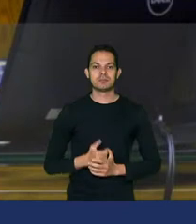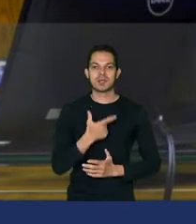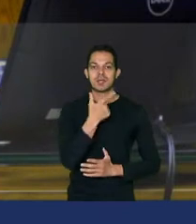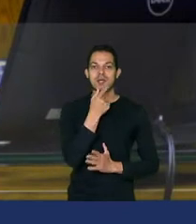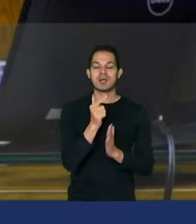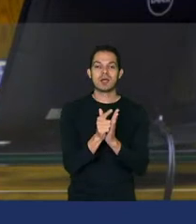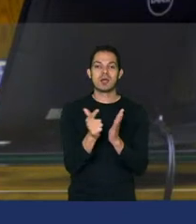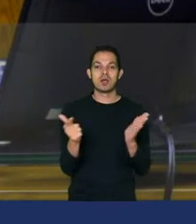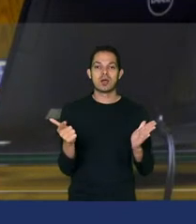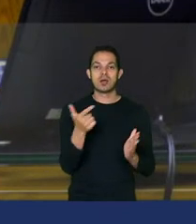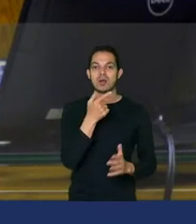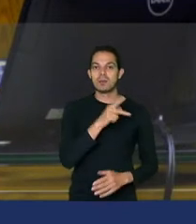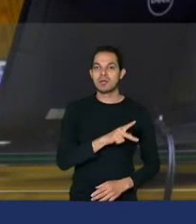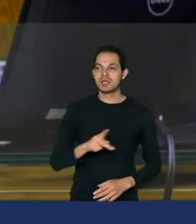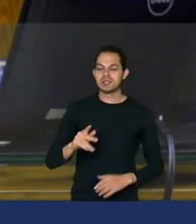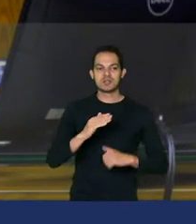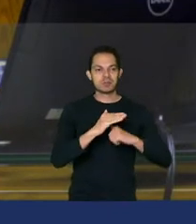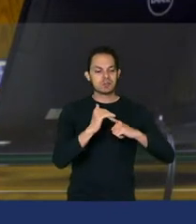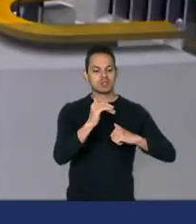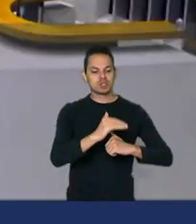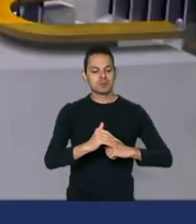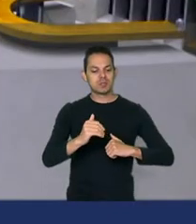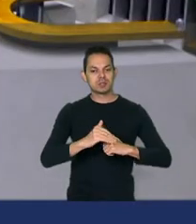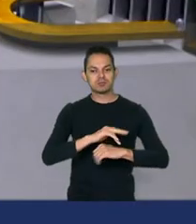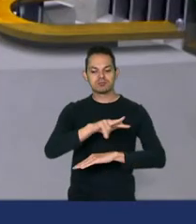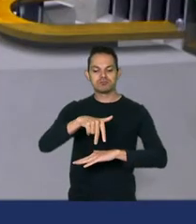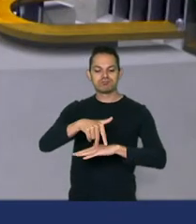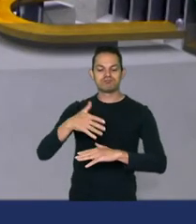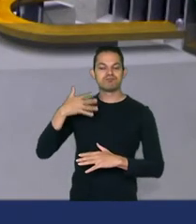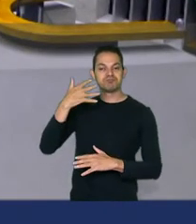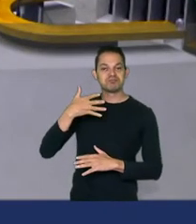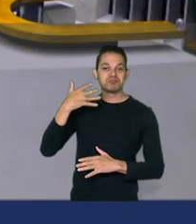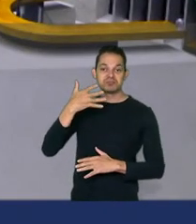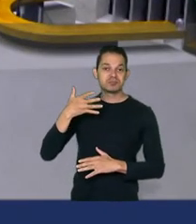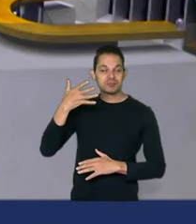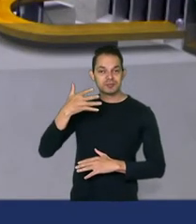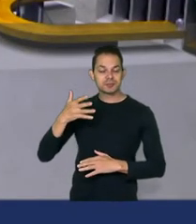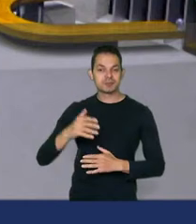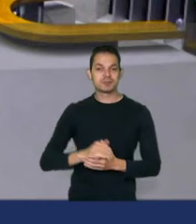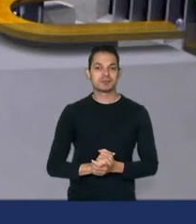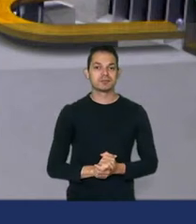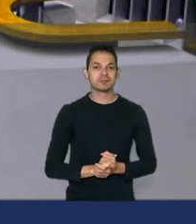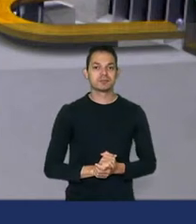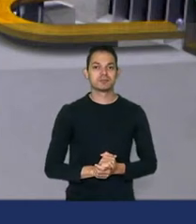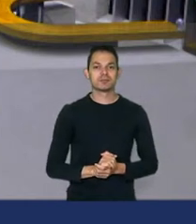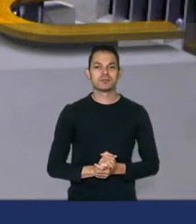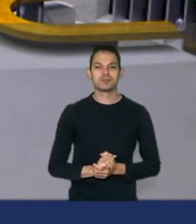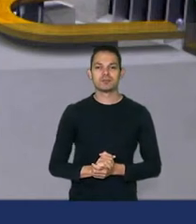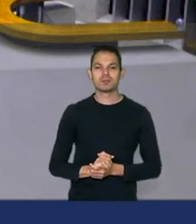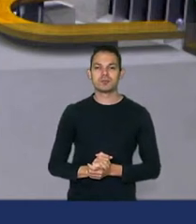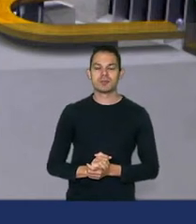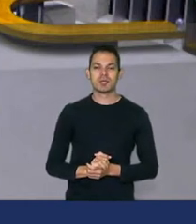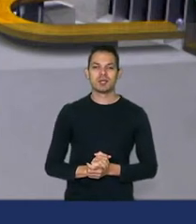PT DE MINAS GERAIS. -- [REPÓRTER]: DEPUTADO CÉLIO MOURA CHAMANDO OS DEPUTADOS NOMINALMENTE PARA FAZEREM SEUS PRONUNCIAMENTOS